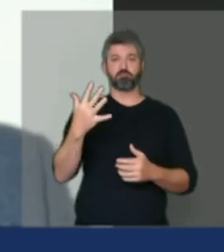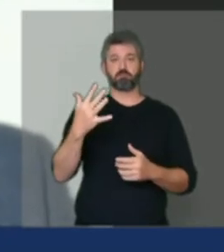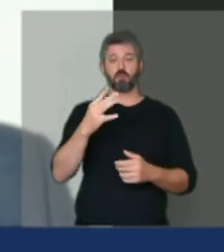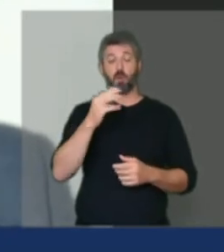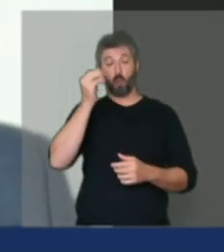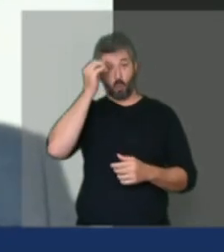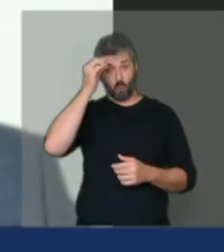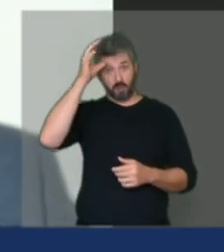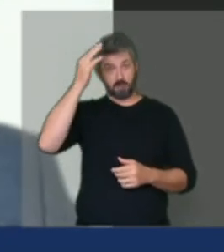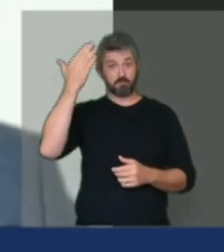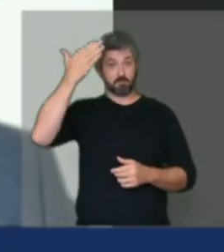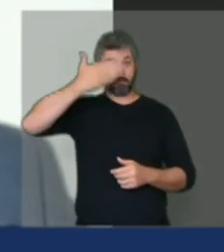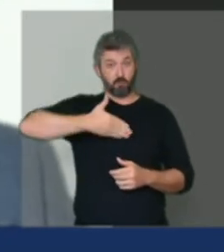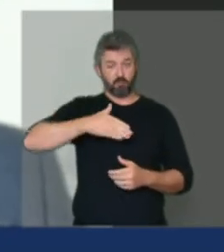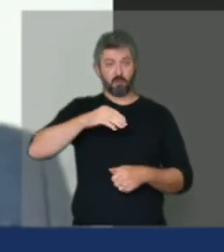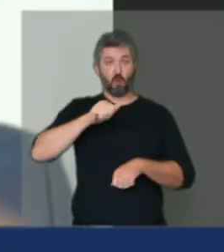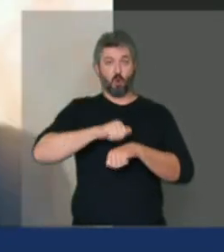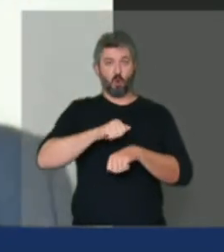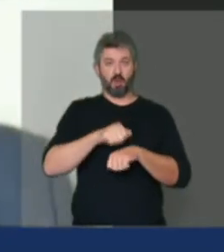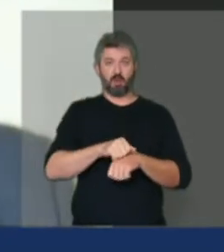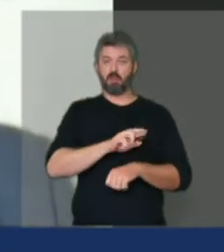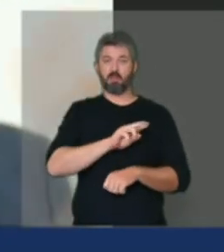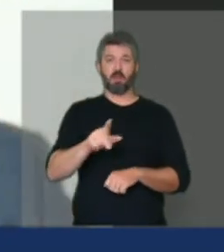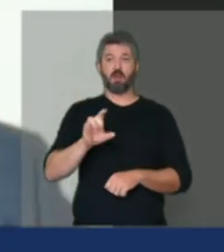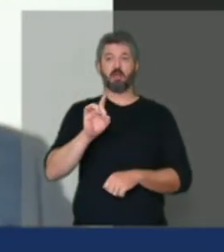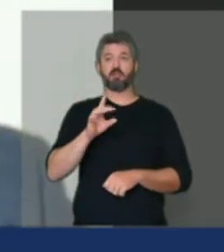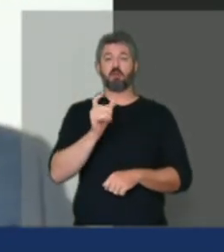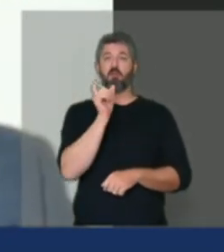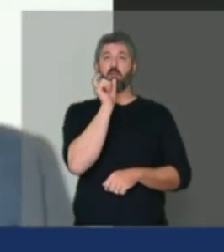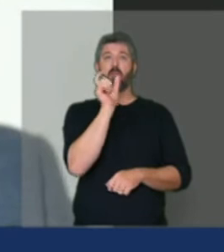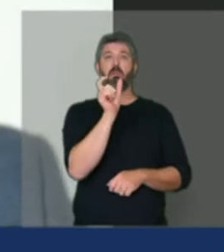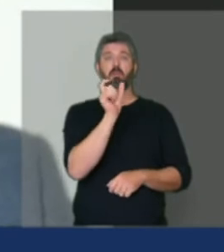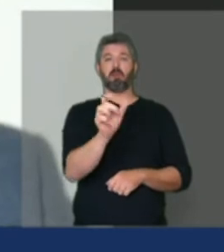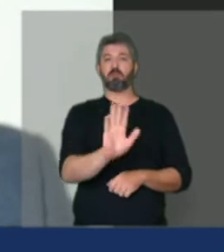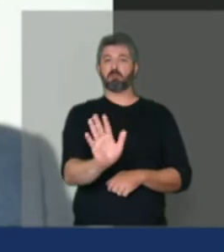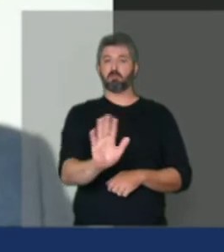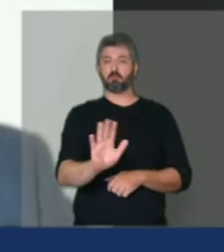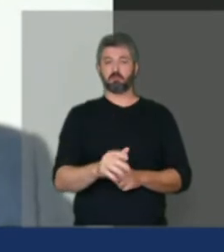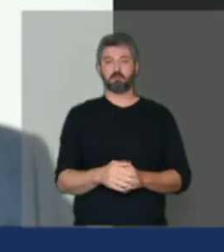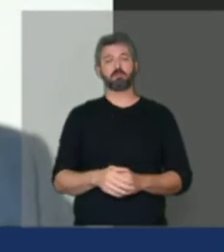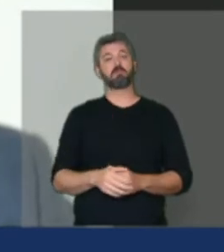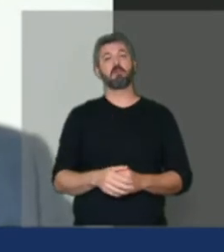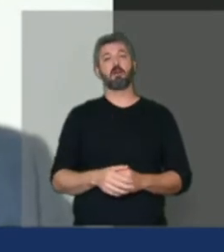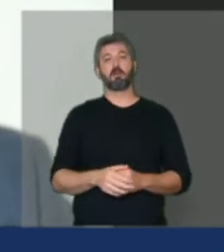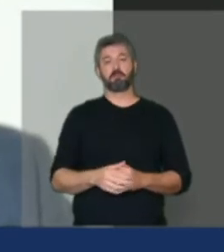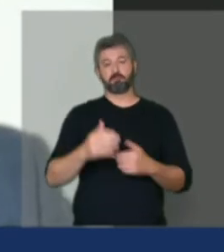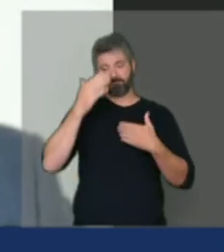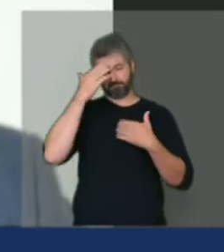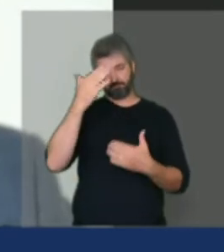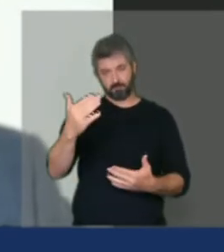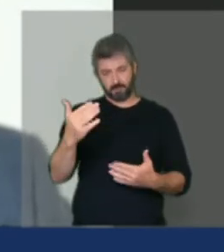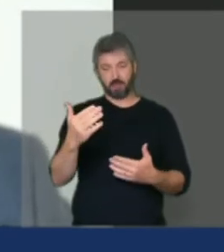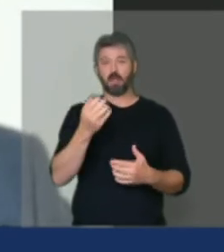QUE O MAGISTRADO POSSA JULGAR COM CONHECIMENTO DE PROVAS E NÃO APENAS COM VERBO LISO AÇÕES EVENTUAIS, MUITO OBRIGADO, PRESIDENTE, MUITO SUCESSO NESSA CADEIRA, MUITA